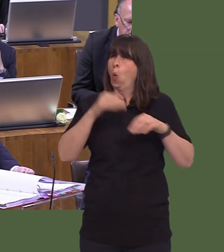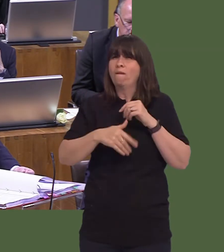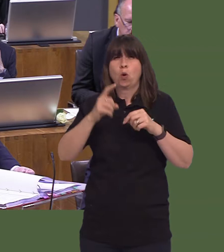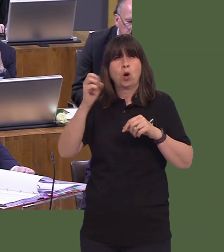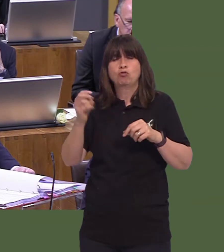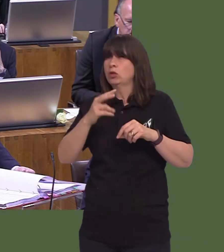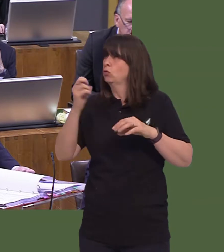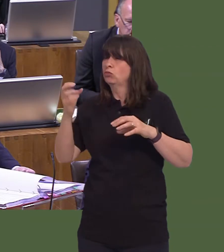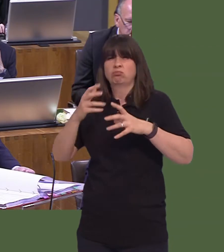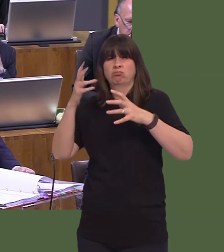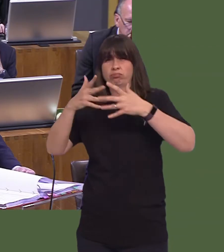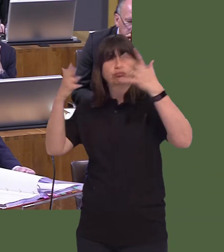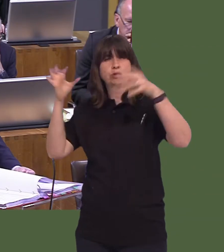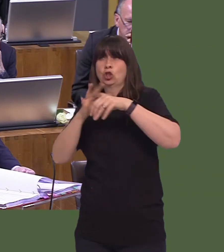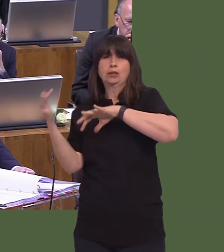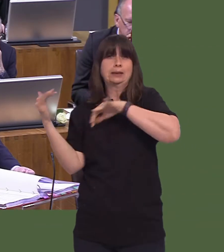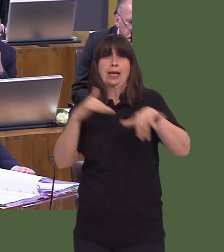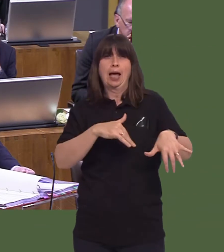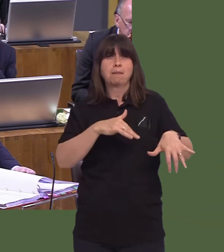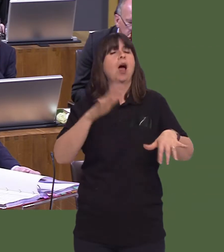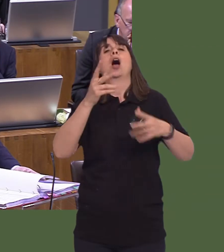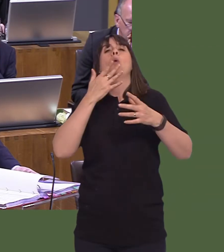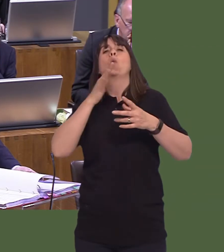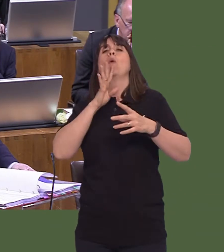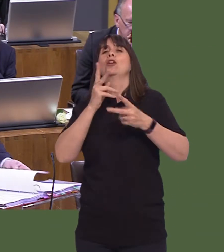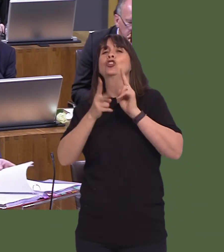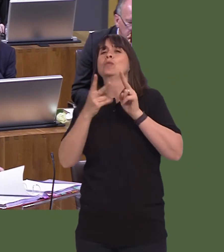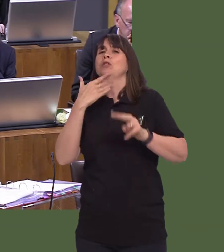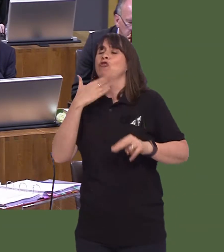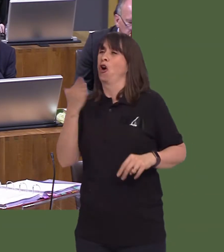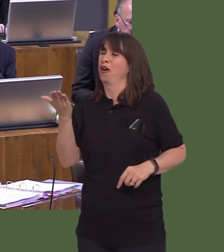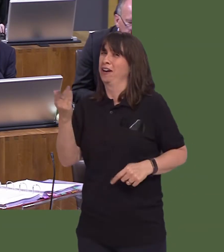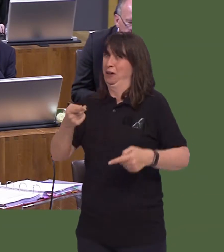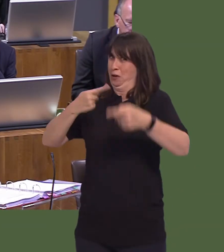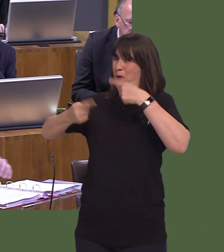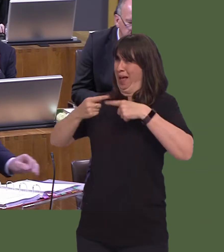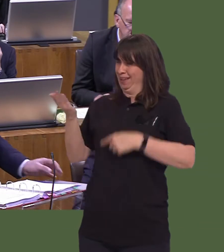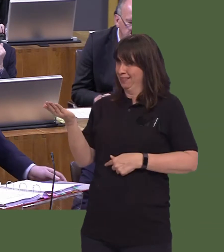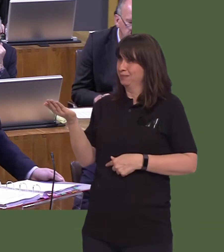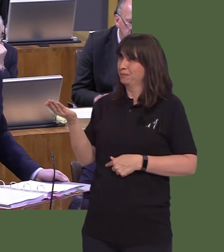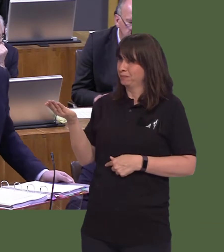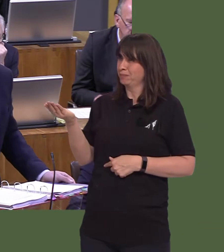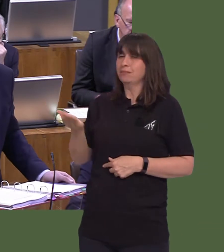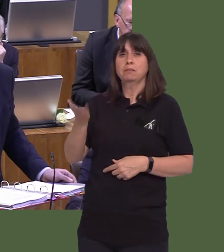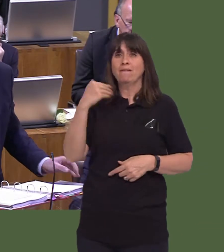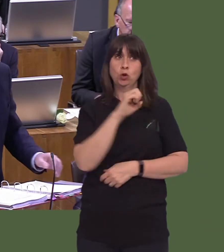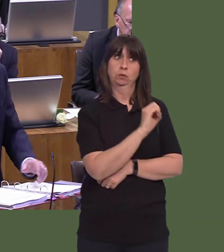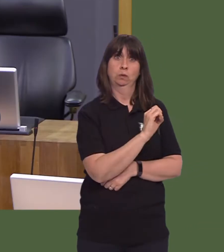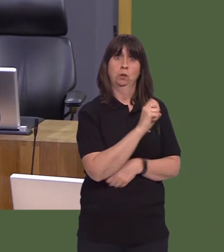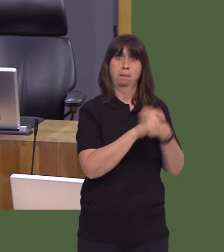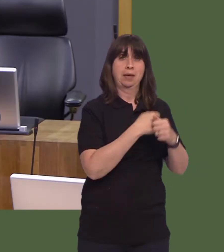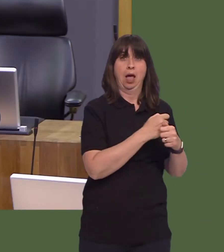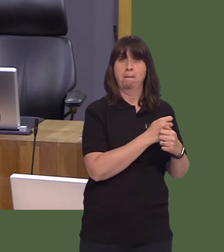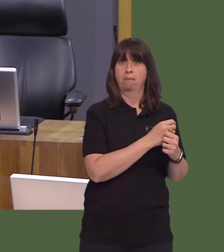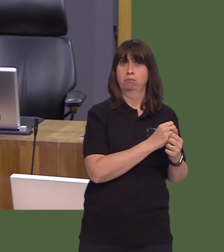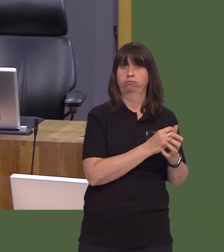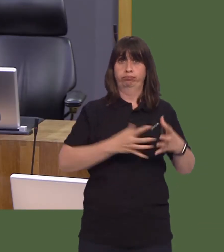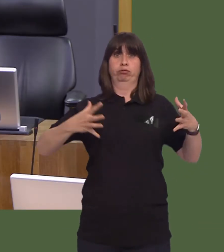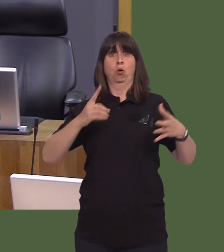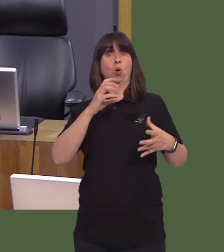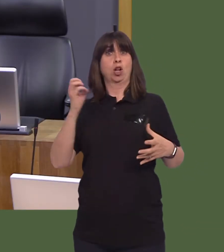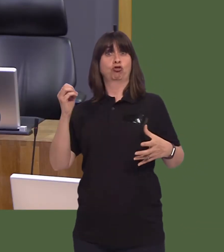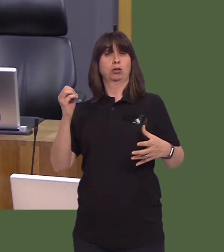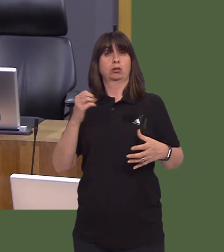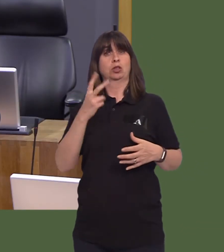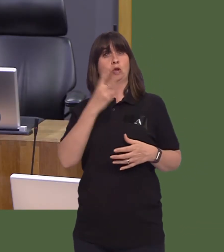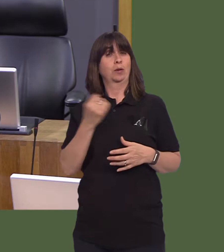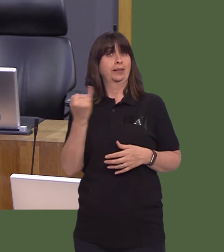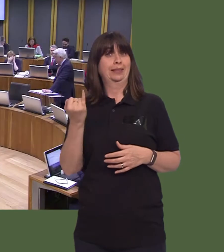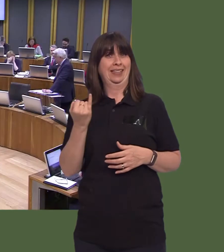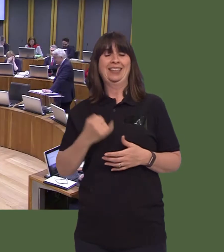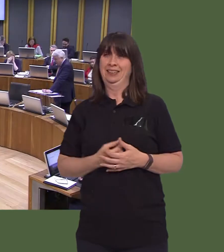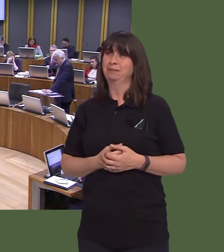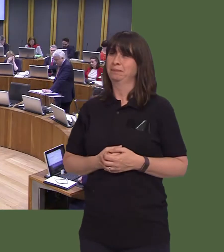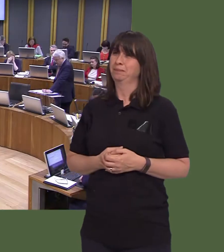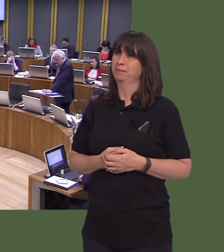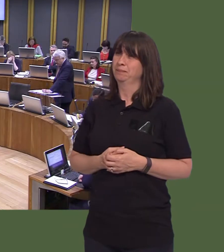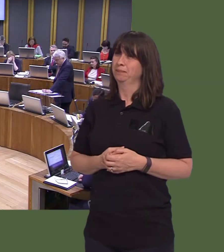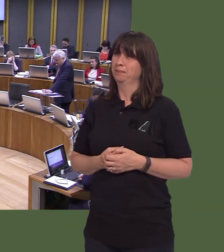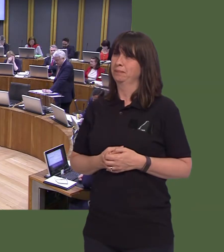Wel, mae Hywel Dda yn cyflogi advanced paramedic practitioners, yn Saesnegópobl sy'n mynd